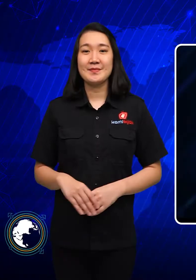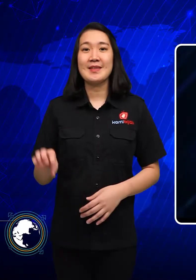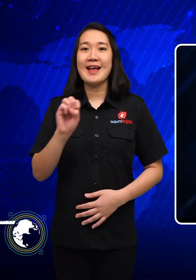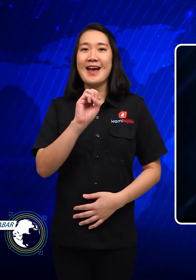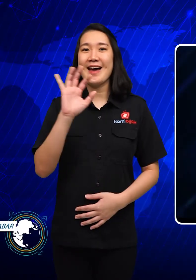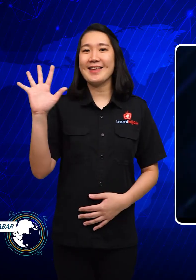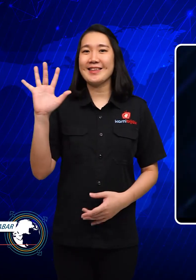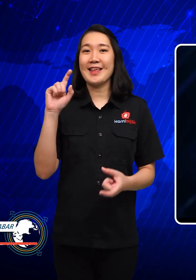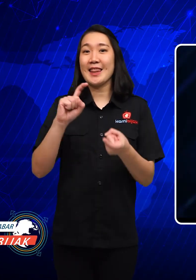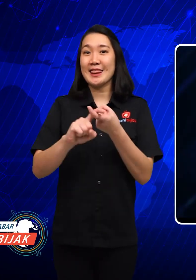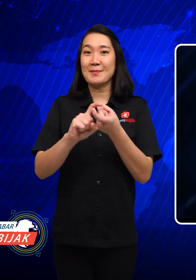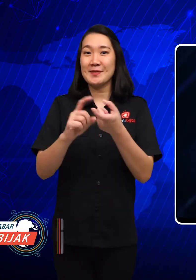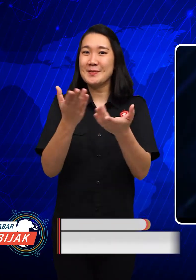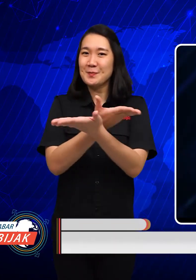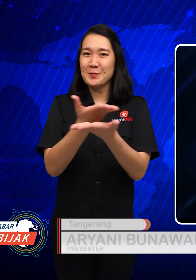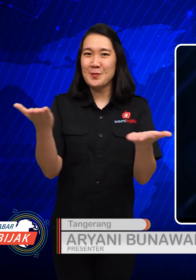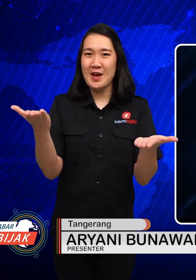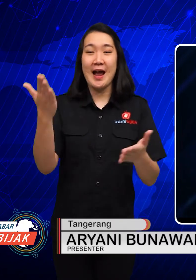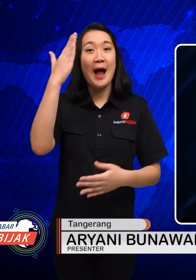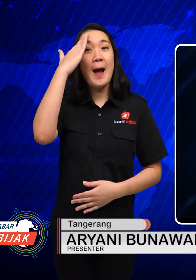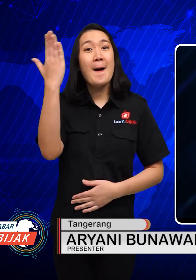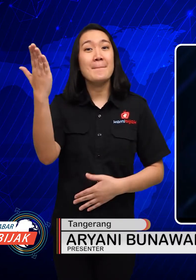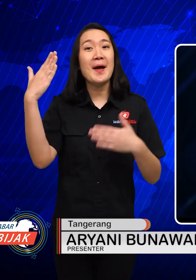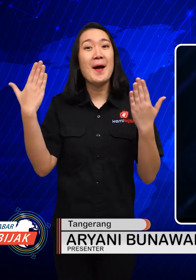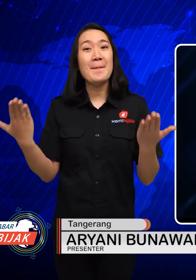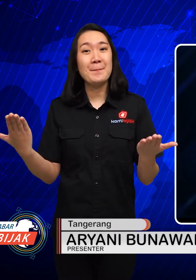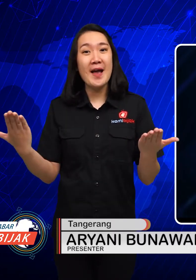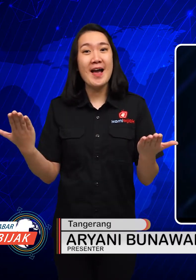Halo teman-teman semua, apa kabar?